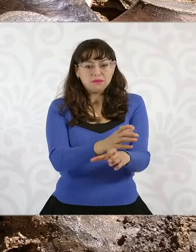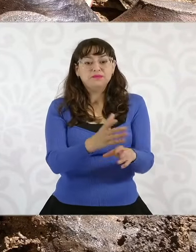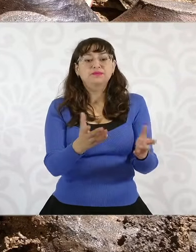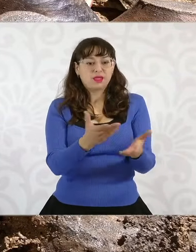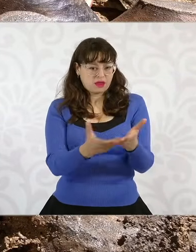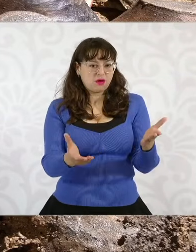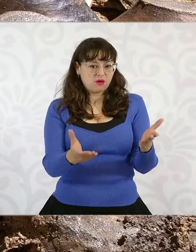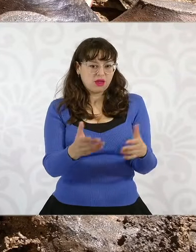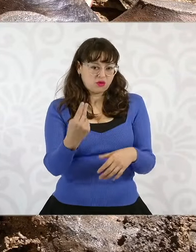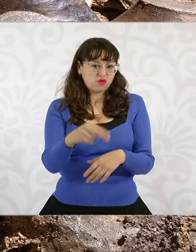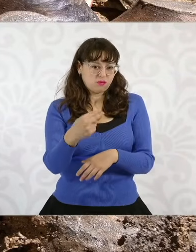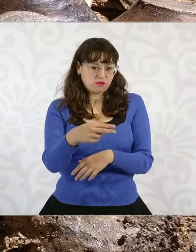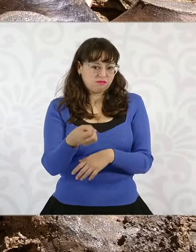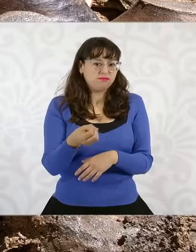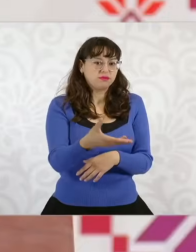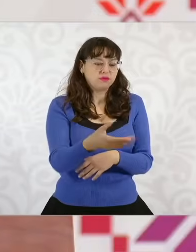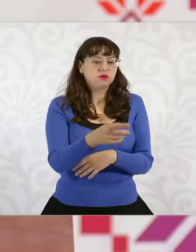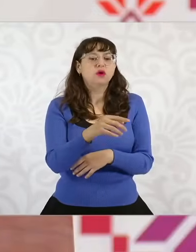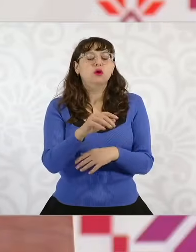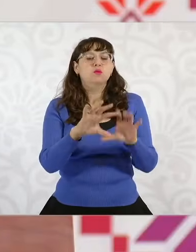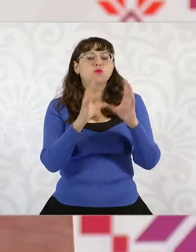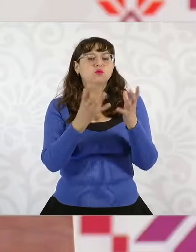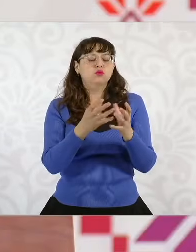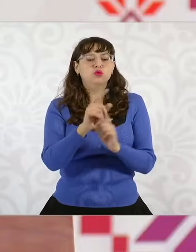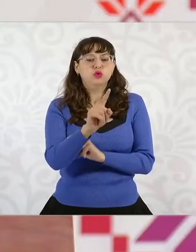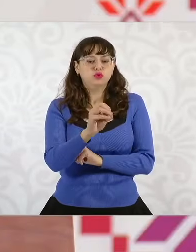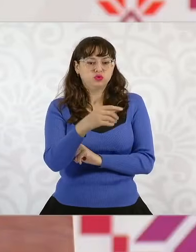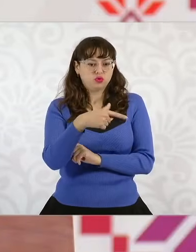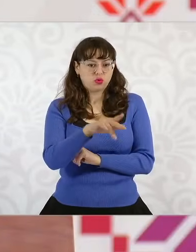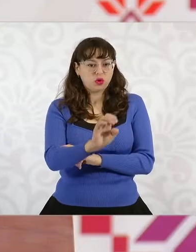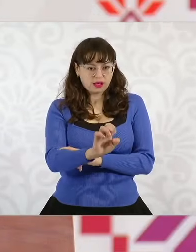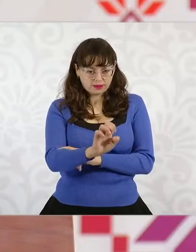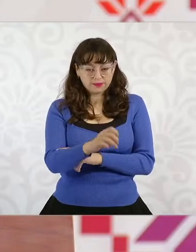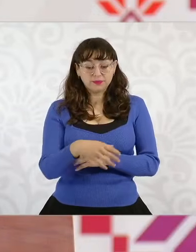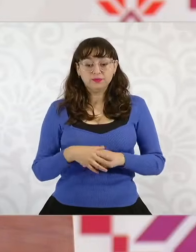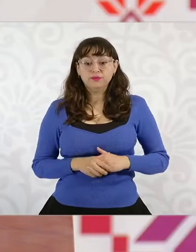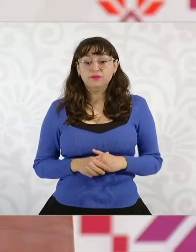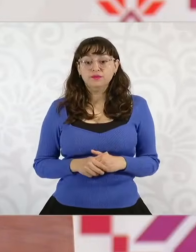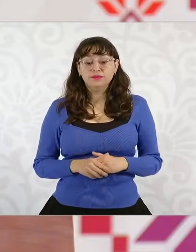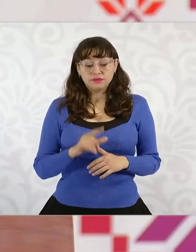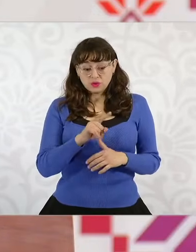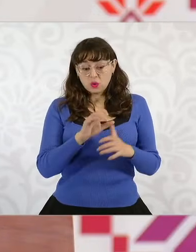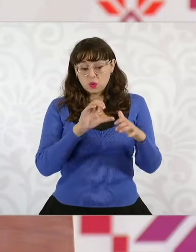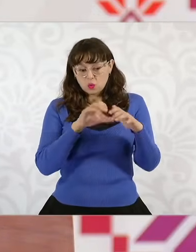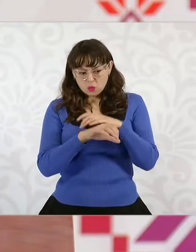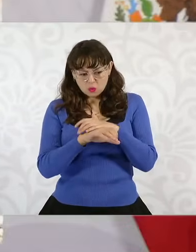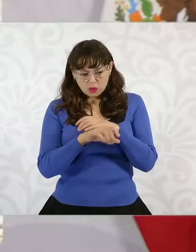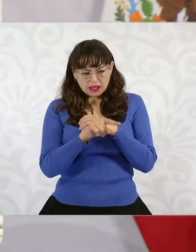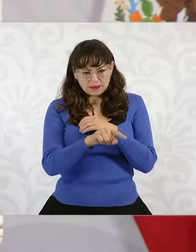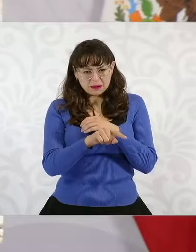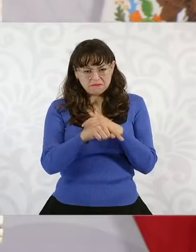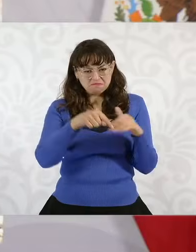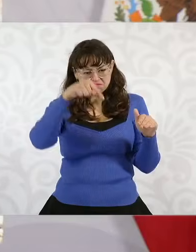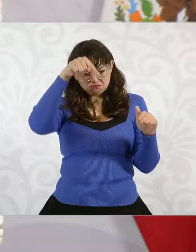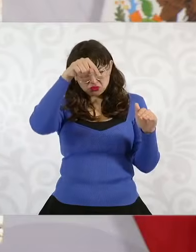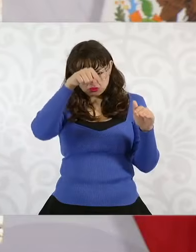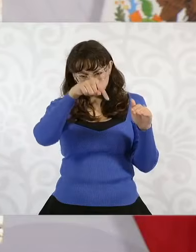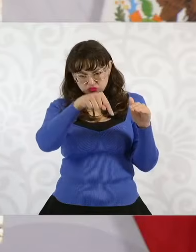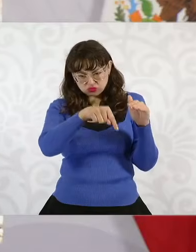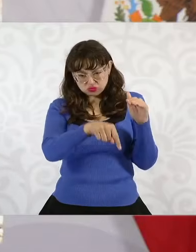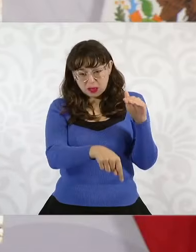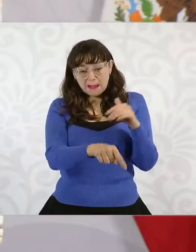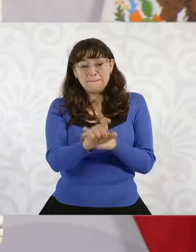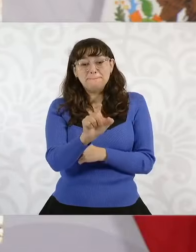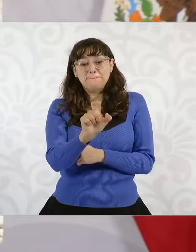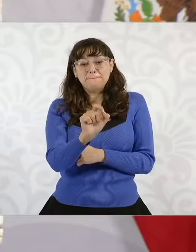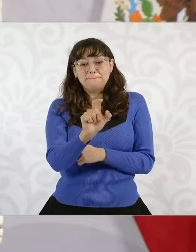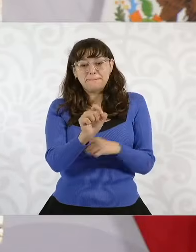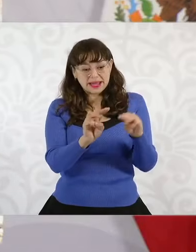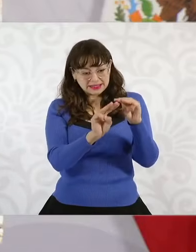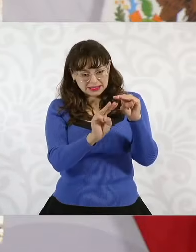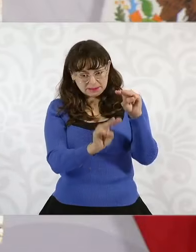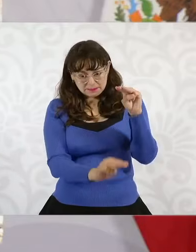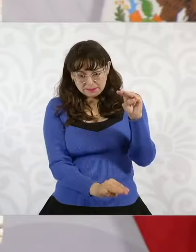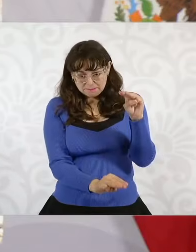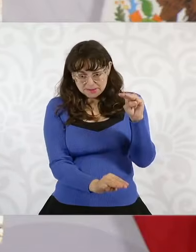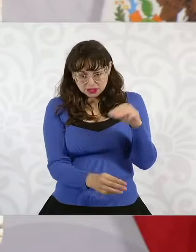cueva Mundo Soque. Esta cueva es una cueva que tiene está 20 metros bajo tierra con 100 m de